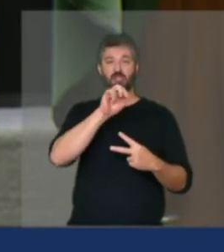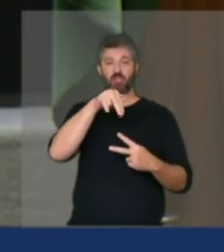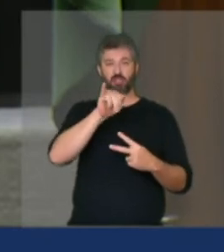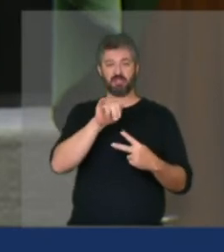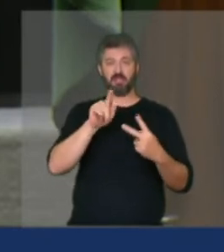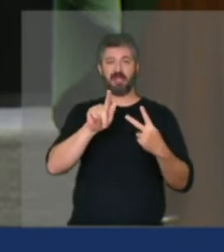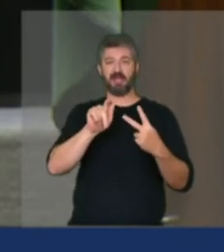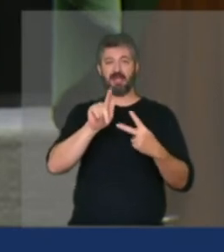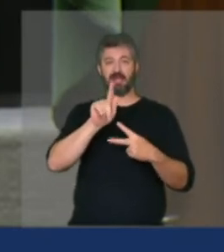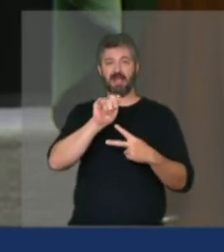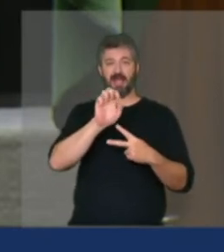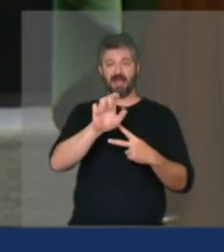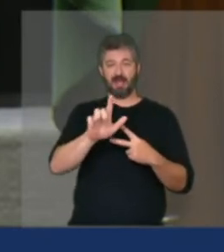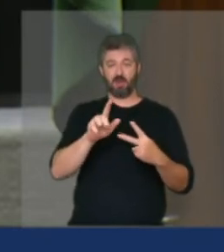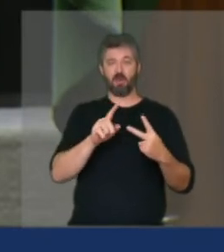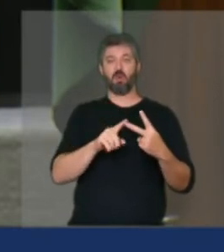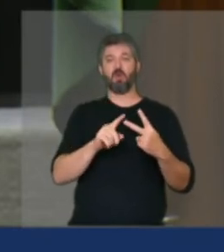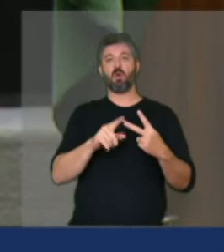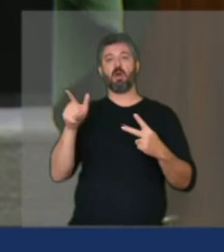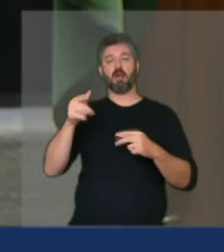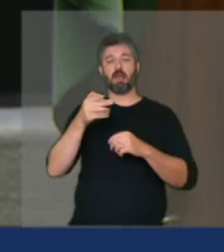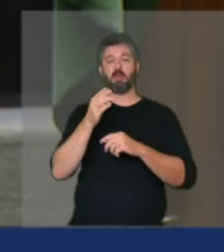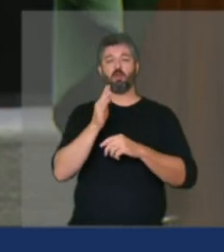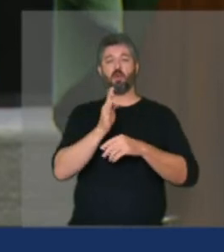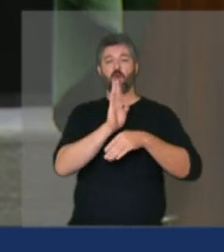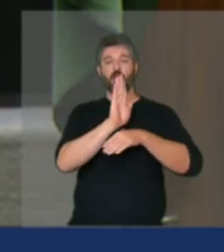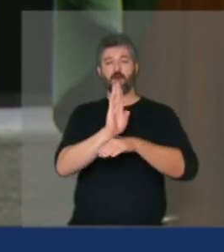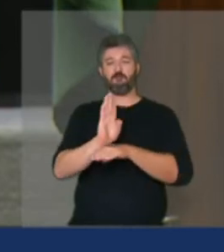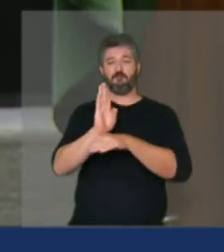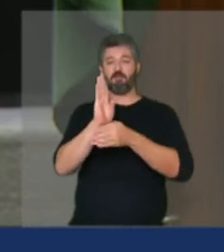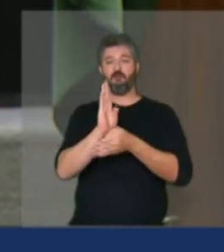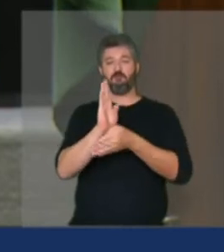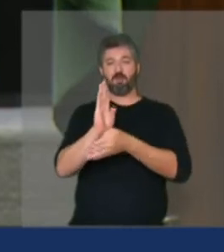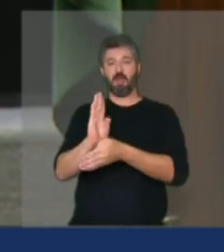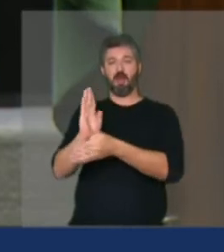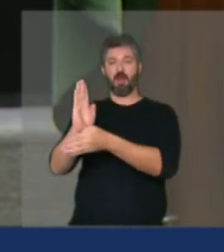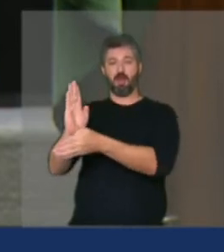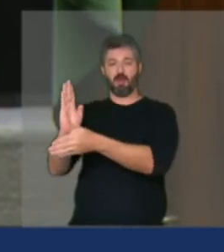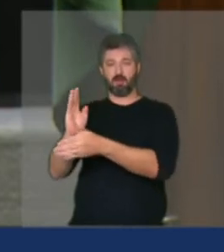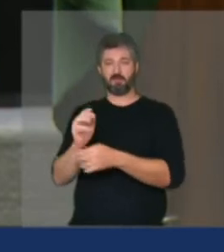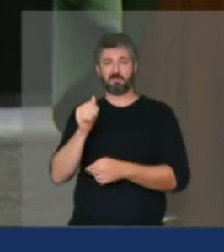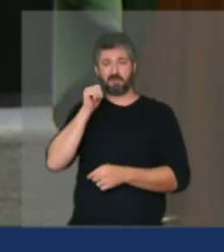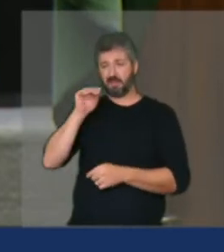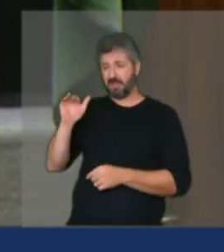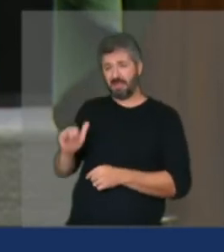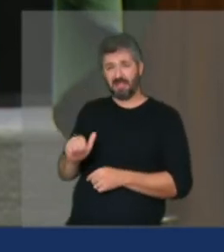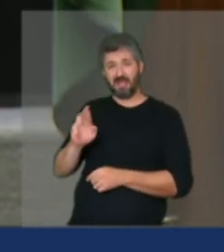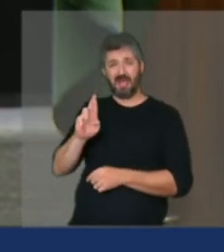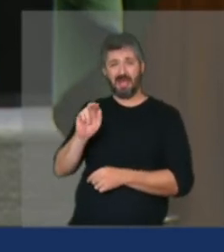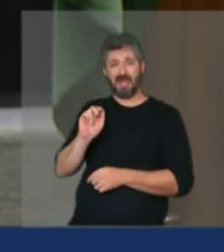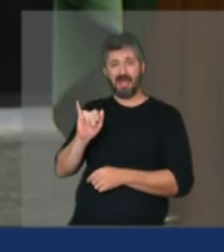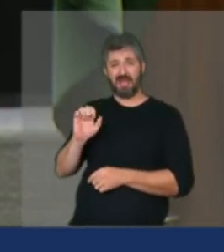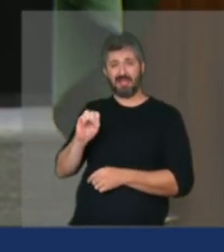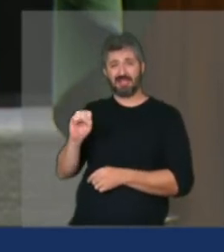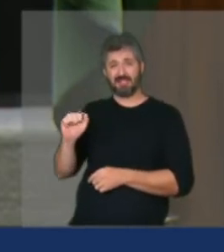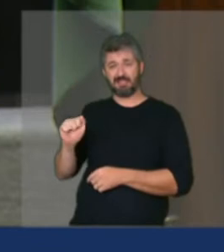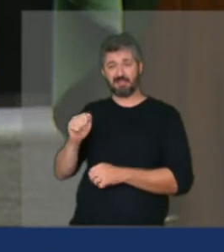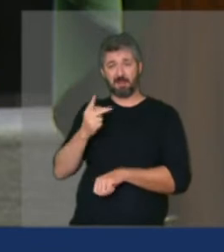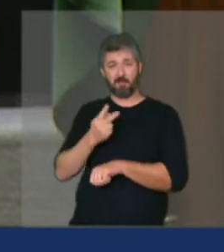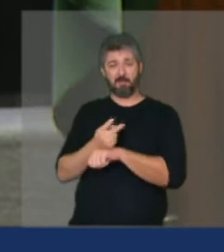MARTINE GRAEL E KAHENA KUNZE, OURO NA VELA. A NOSSA PEQUENINA RAÍSSA ANDRADE, PRATA NO SKATE, TAMBÉM FEZ SUA HISTÓRIA E A NOSSA MAIS